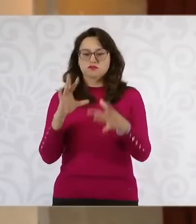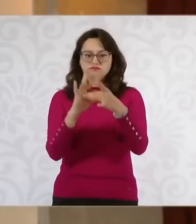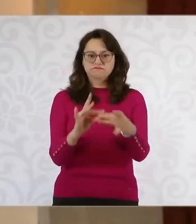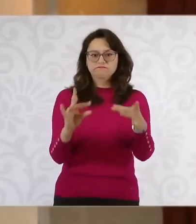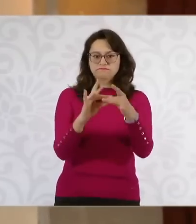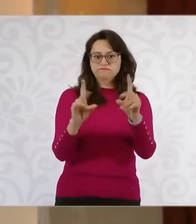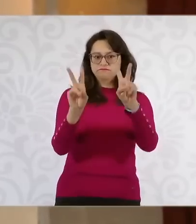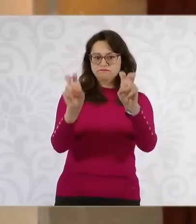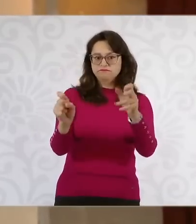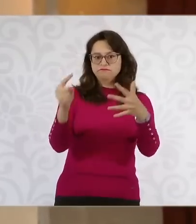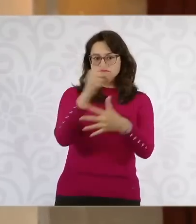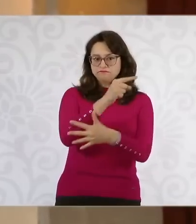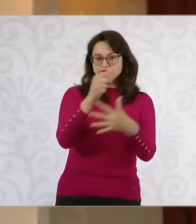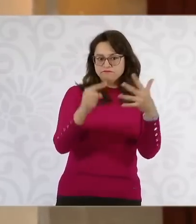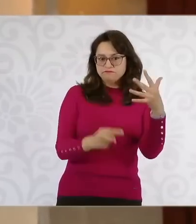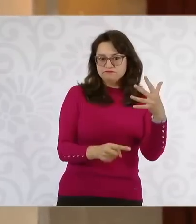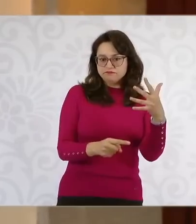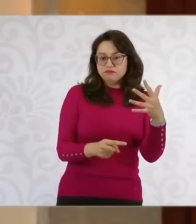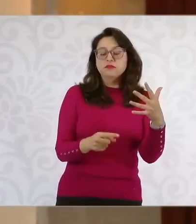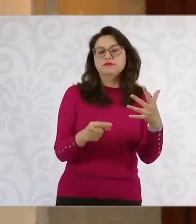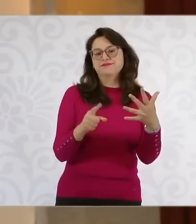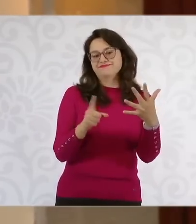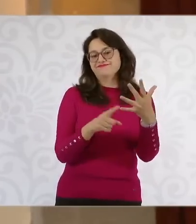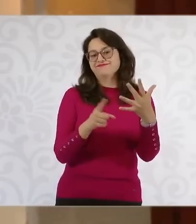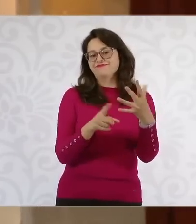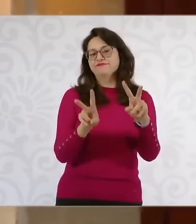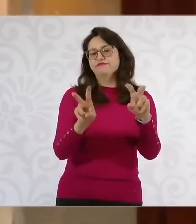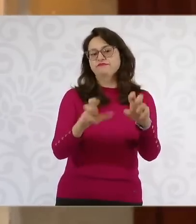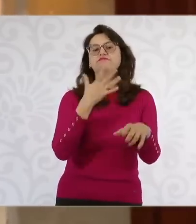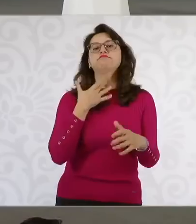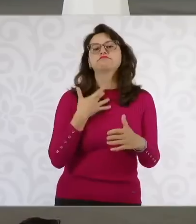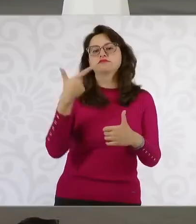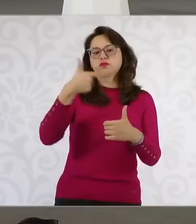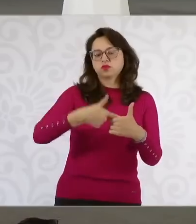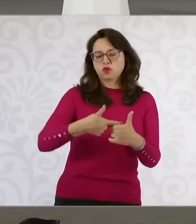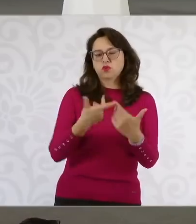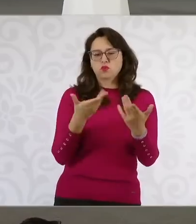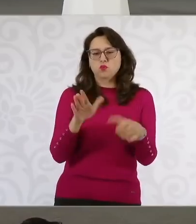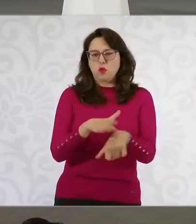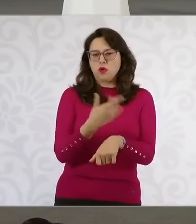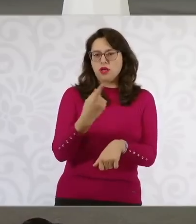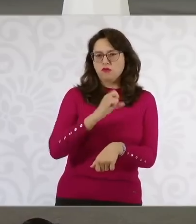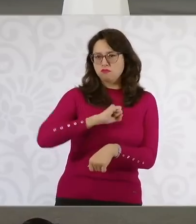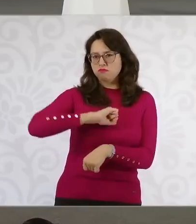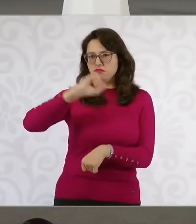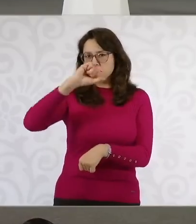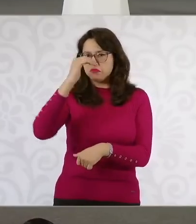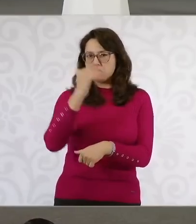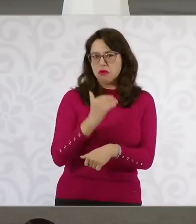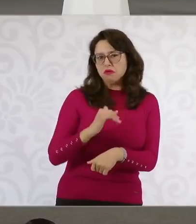a platicar sobre el tema del precio de la gasolina pero Comparado con muchos otros países del Mundo